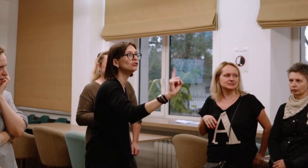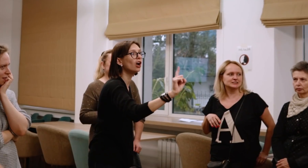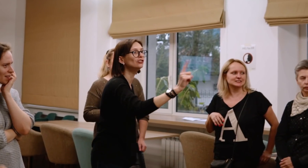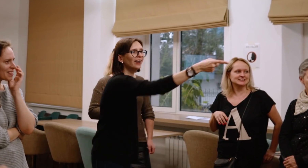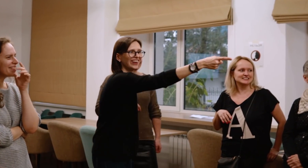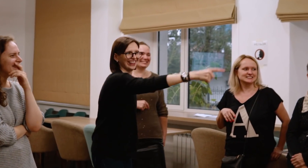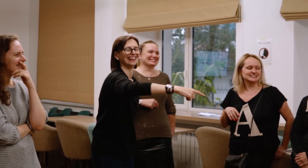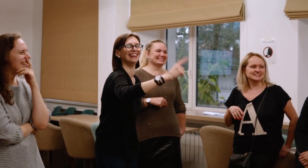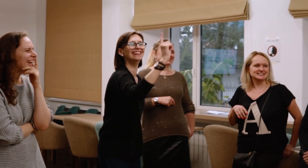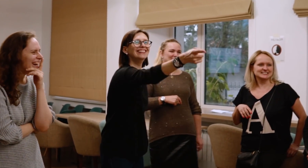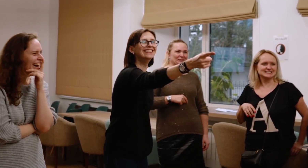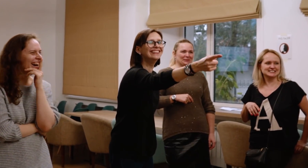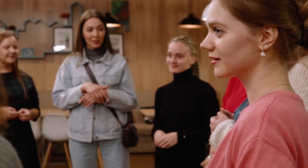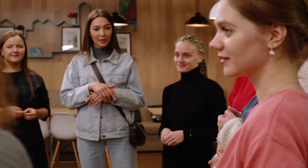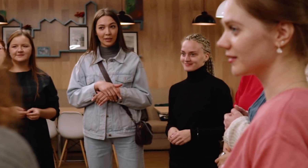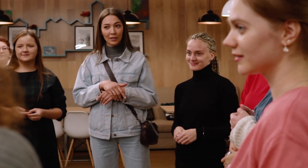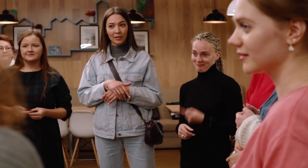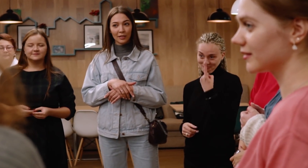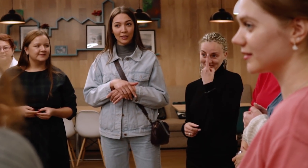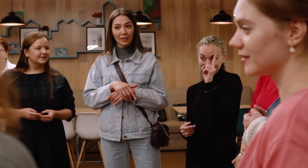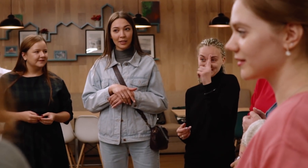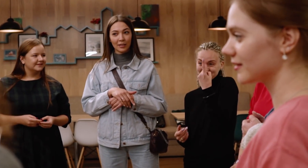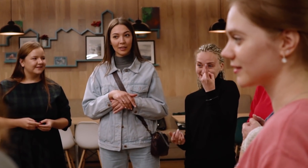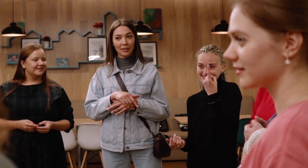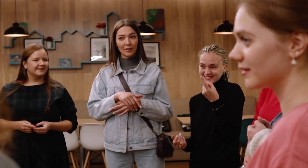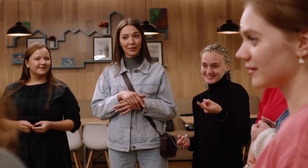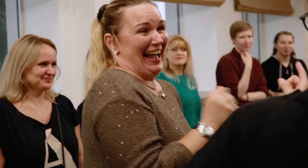Помещение разделили на 2 зоны: где можно говорить голосом (только в зоне чаепития), и где это запрещено, и можно использовать только жестовый язык...